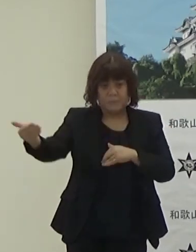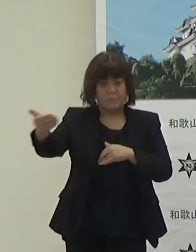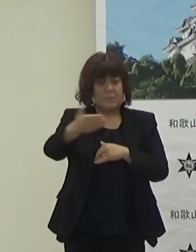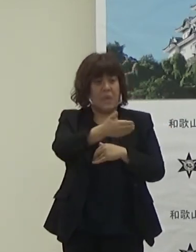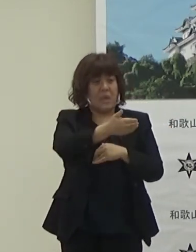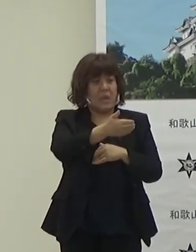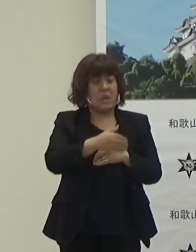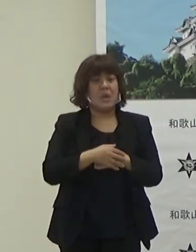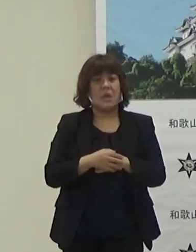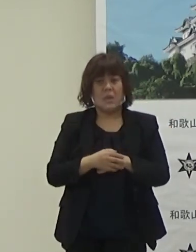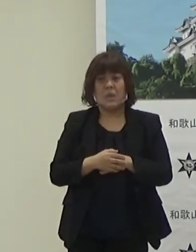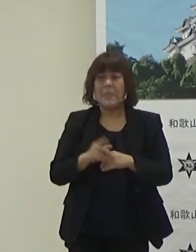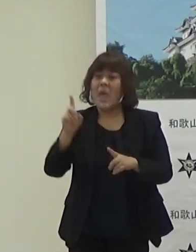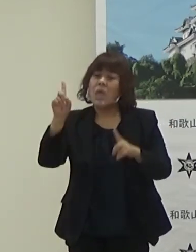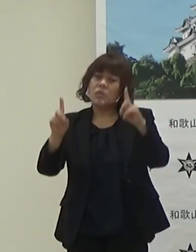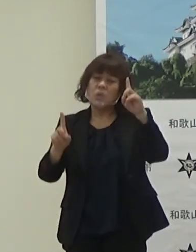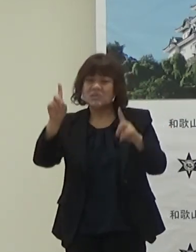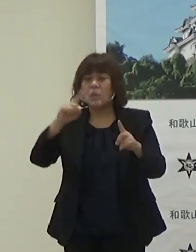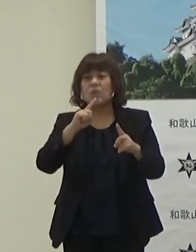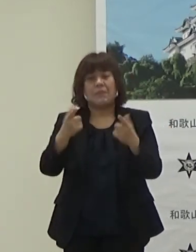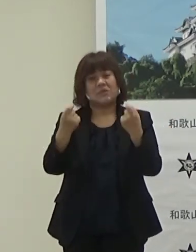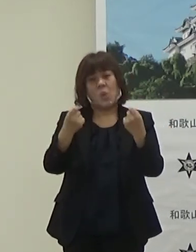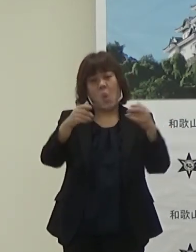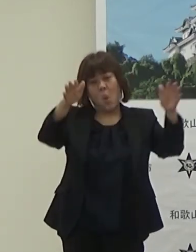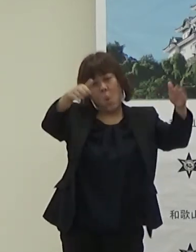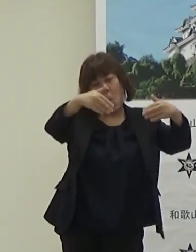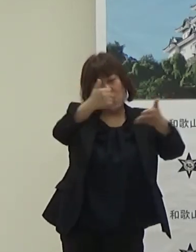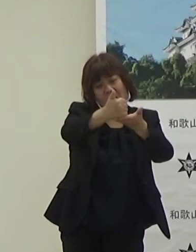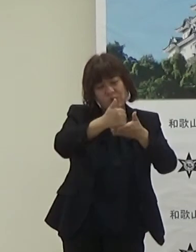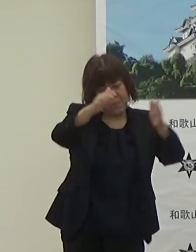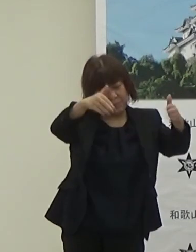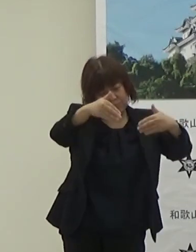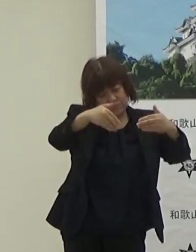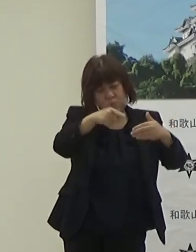どっちかっていうとそうですね、誘客に力を入れていきたいと思ってます